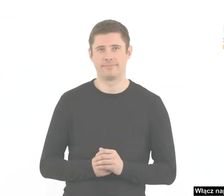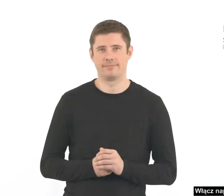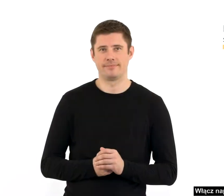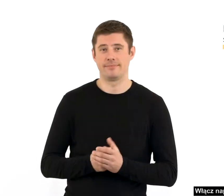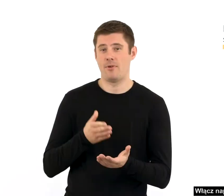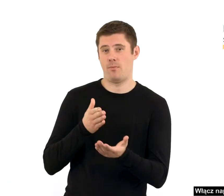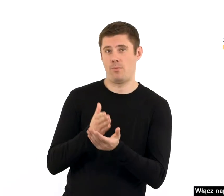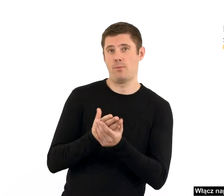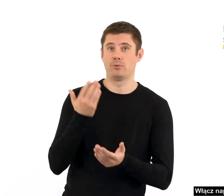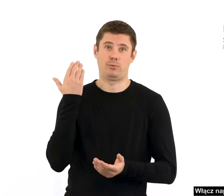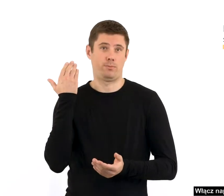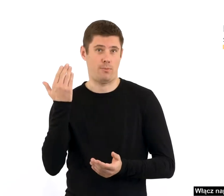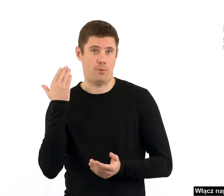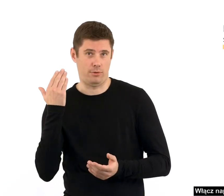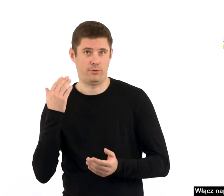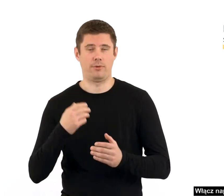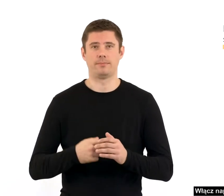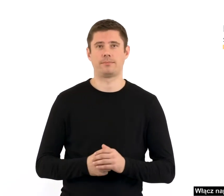Pomoc społeczna